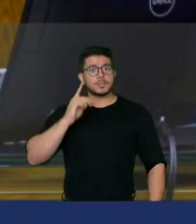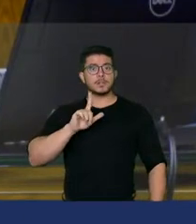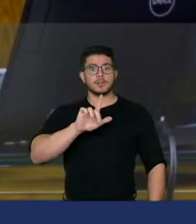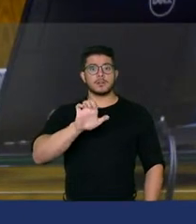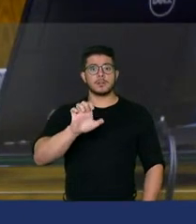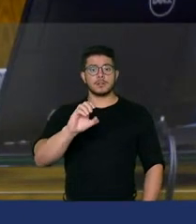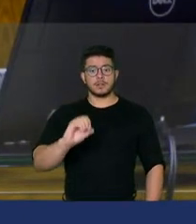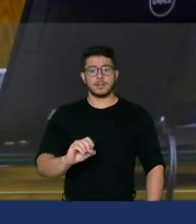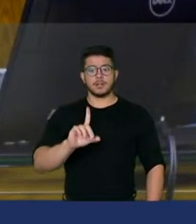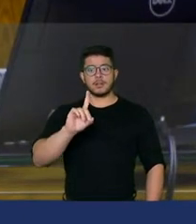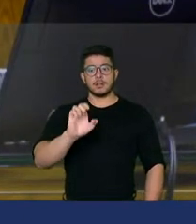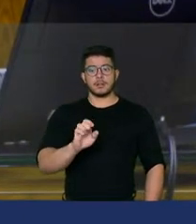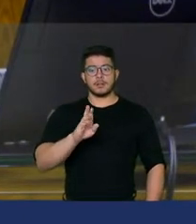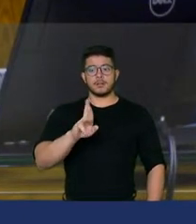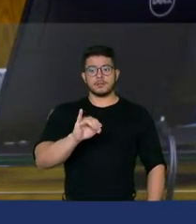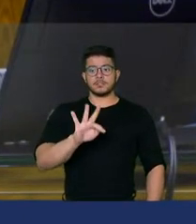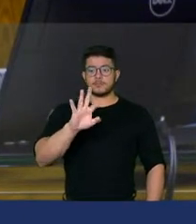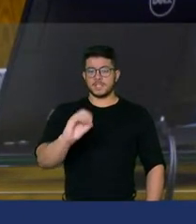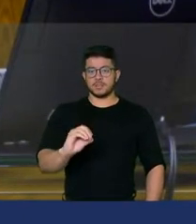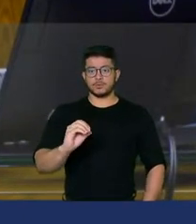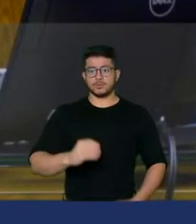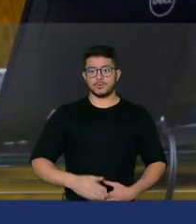OUTROS ABRIRAM MÃO DA FALA. A DEPUTADA ÉRIKA QUER FALAR. EU VOU CHAMAR UM POR UM, LÉO DE